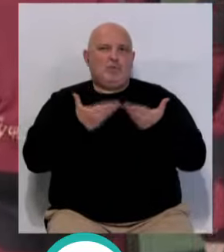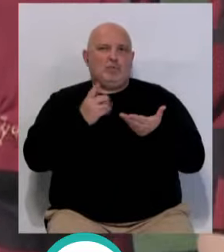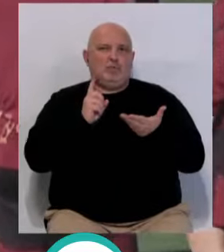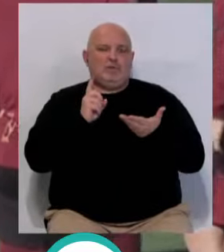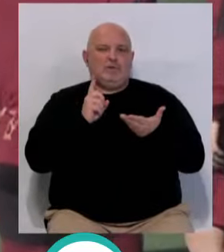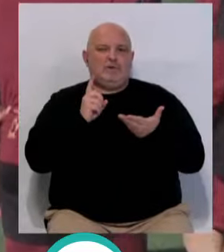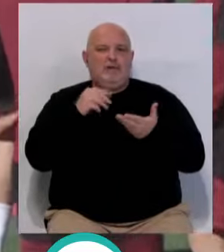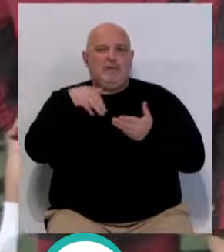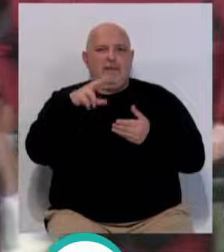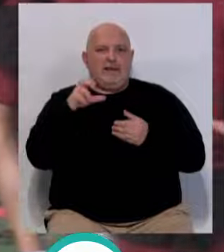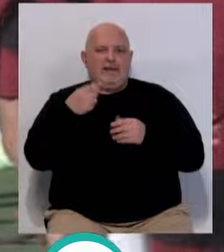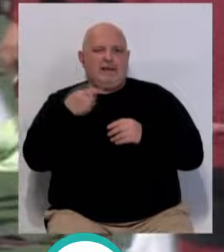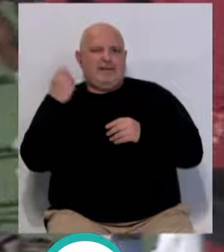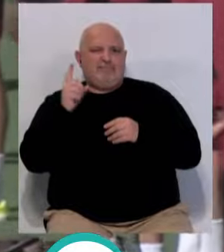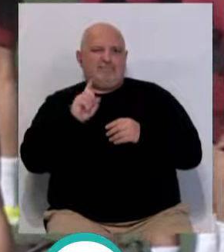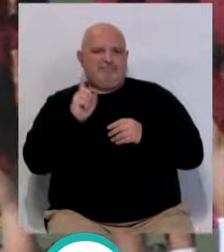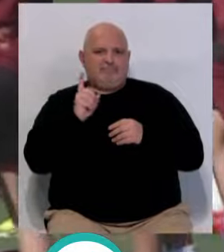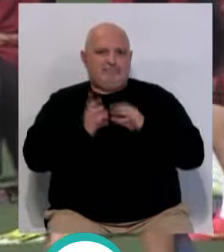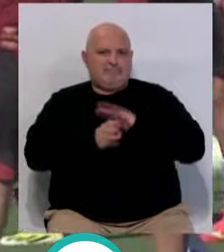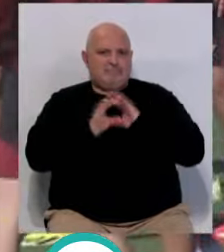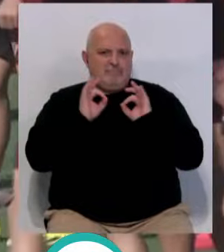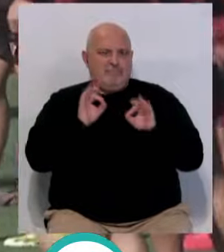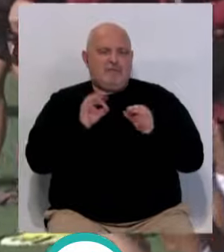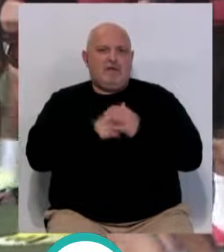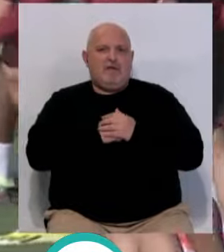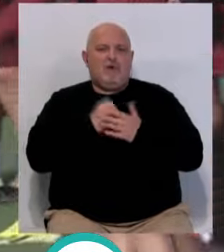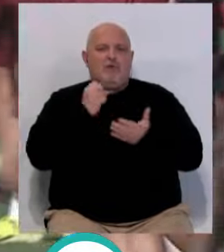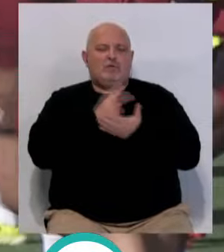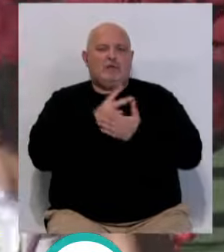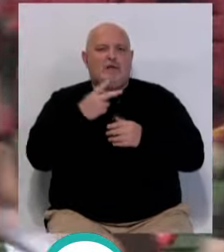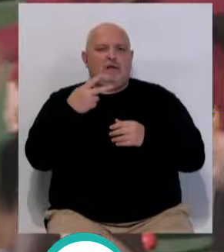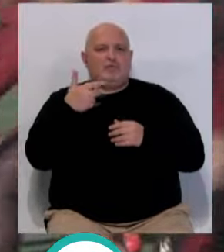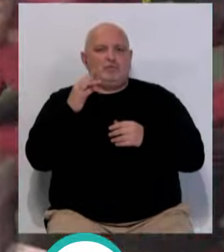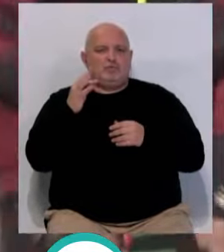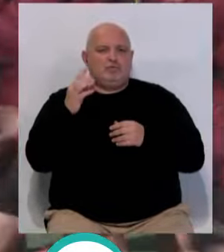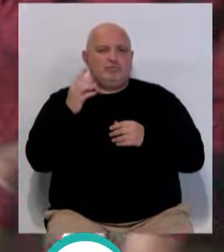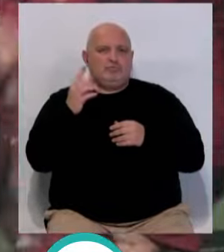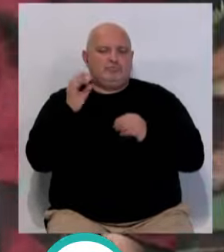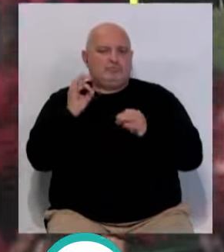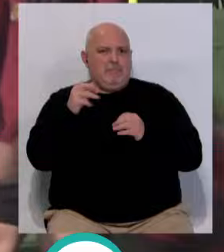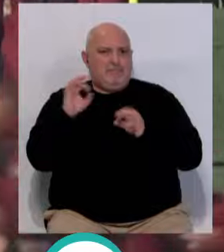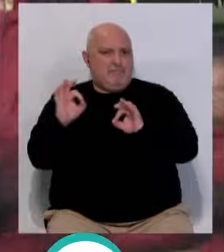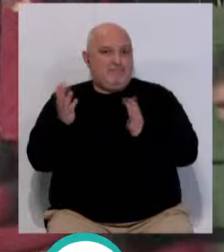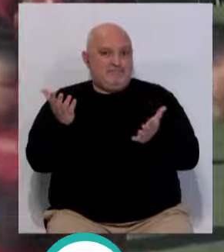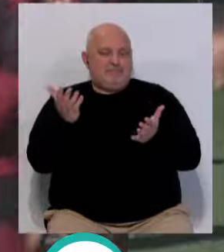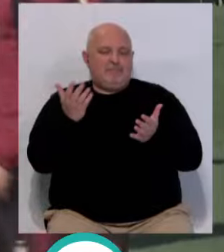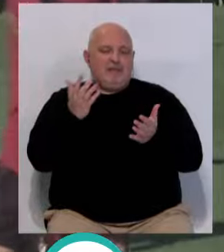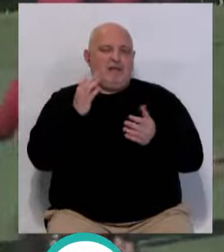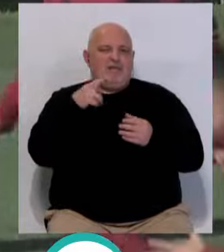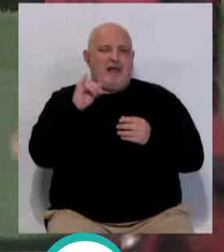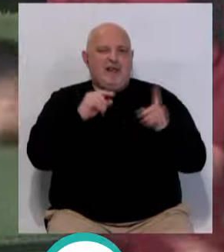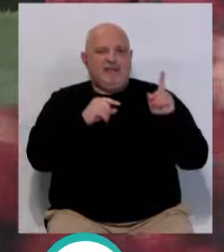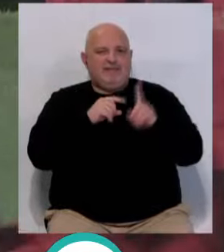quitaran a merel a la semana siguiente no ya luego volvió a a jugar el ese doble la defensa con con y